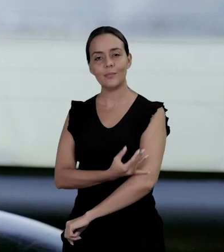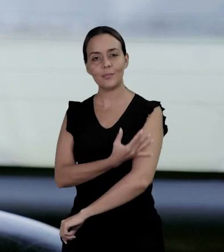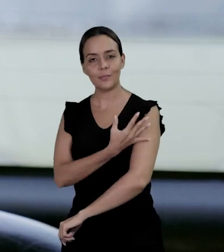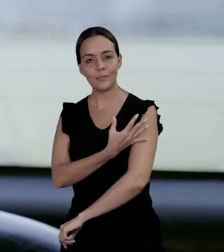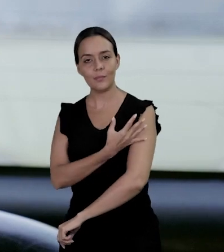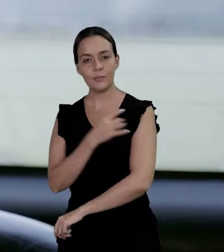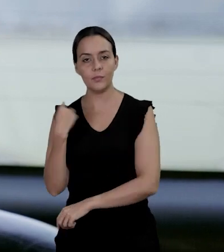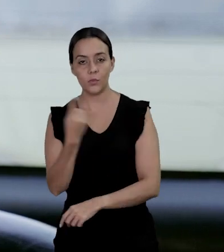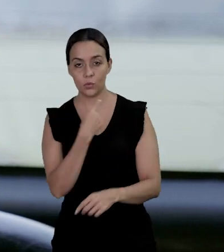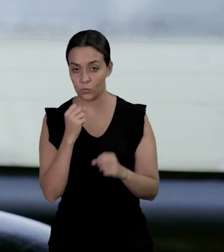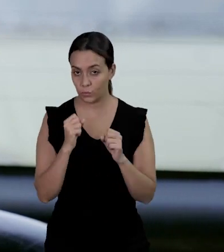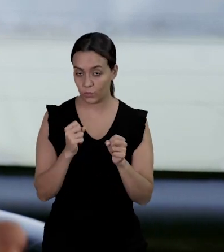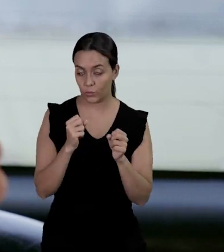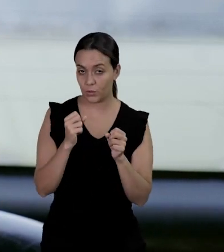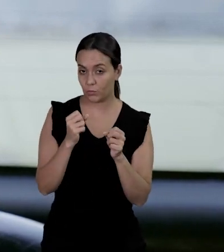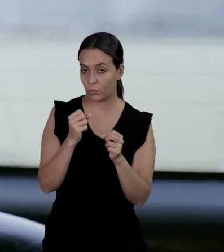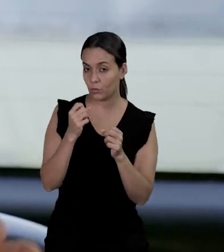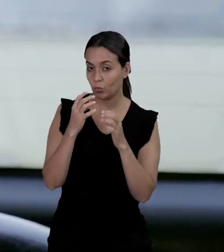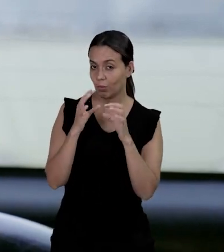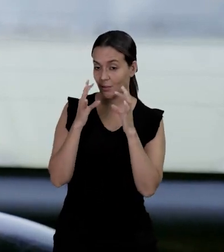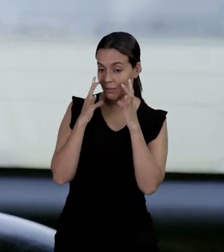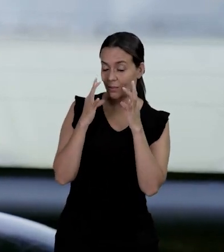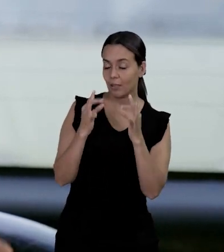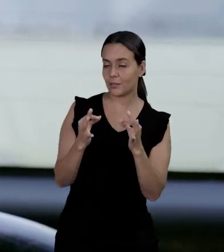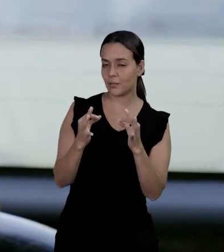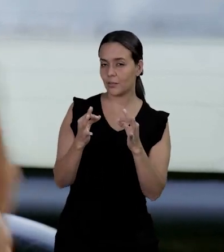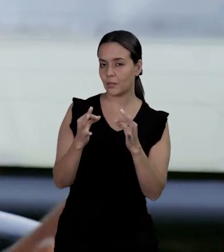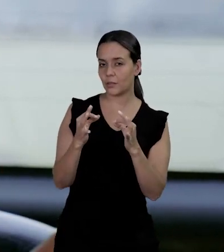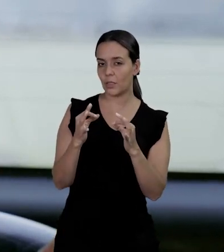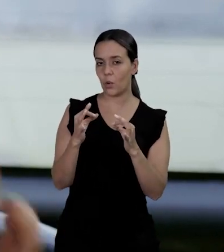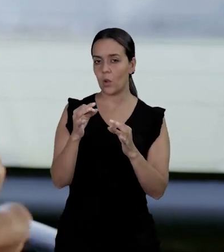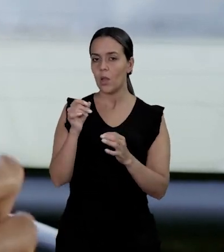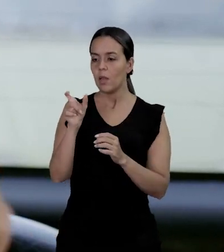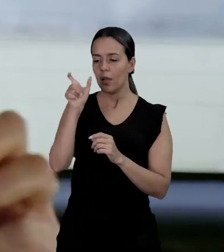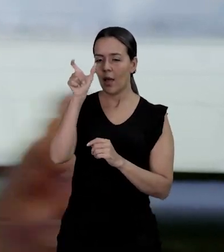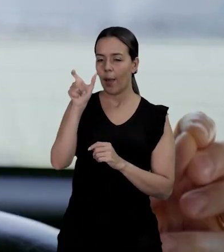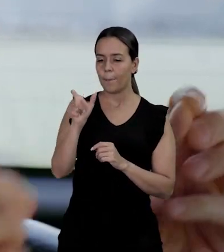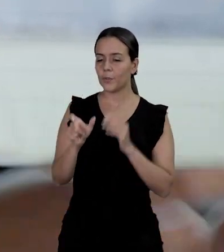que a gente pode observar que, quando a pessoa entende o processo,